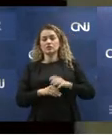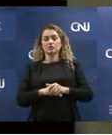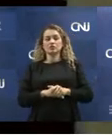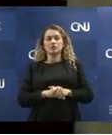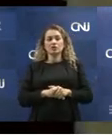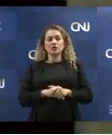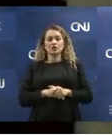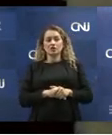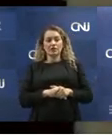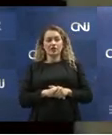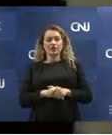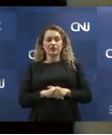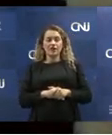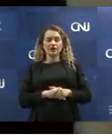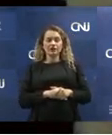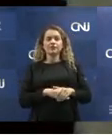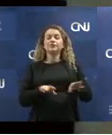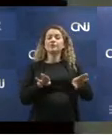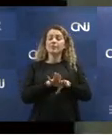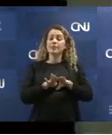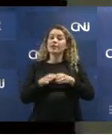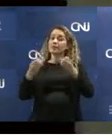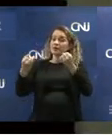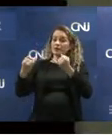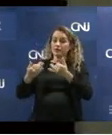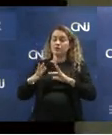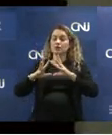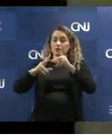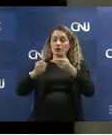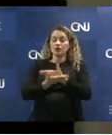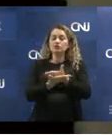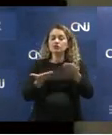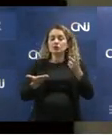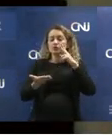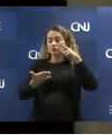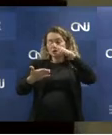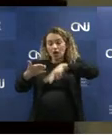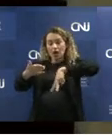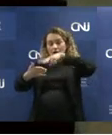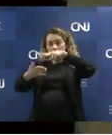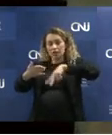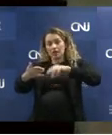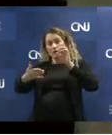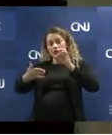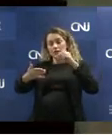e permito aqui brevemente, excelências, leia um trecho do seu extenuante voto.